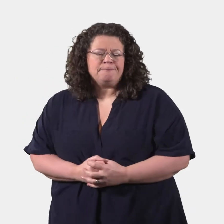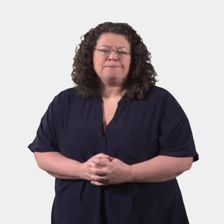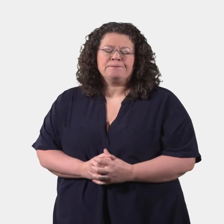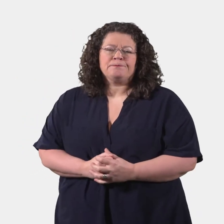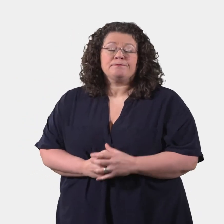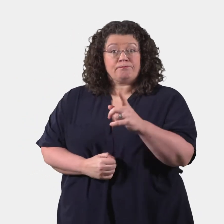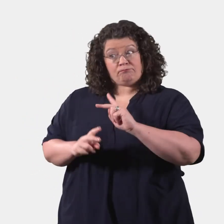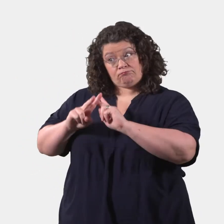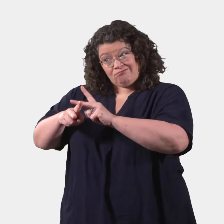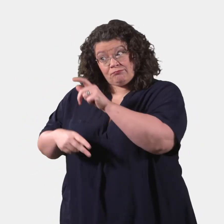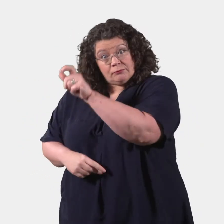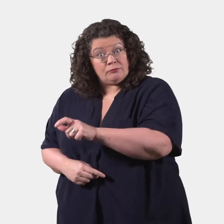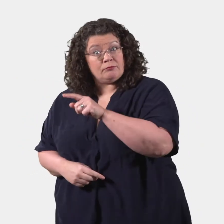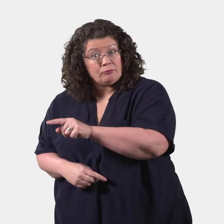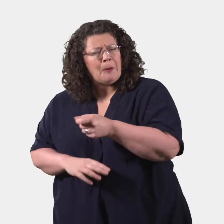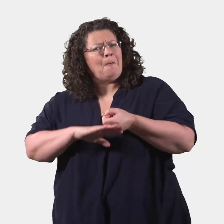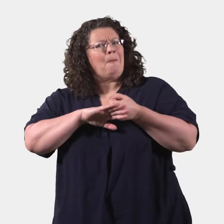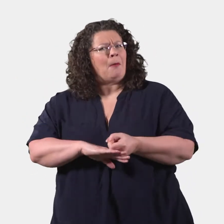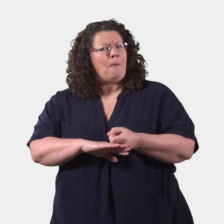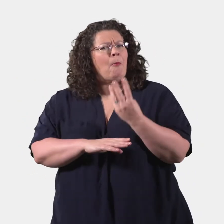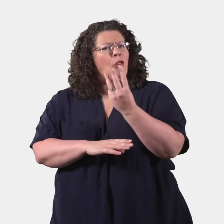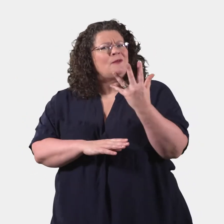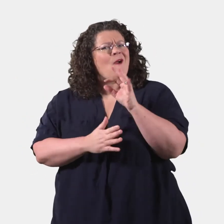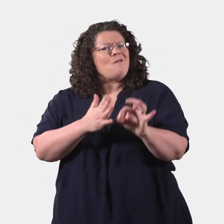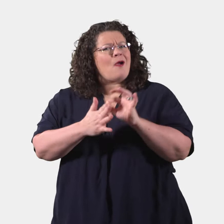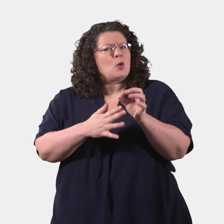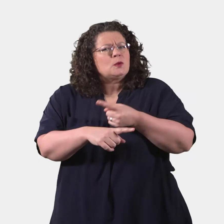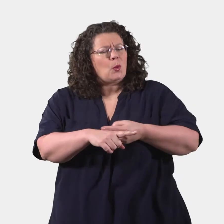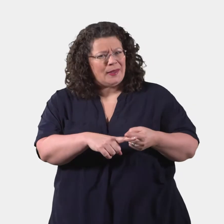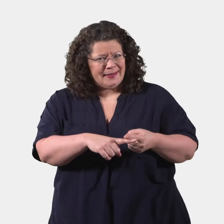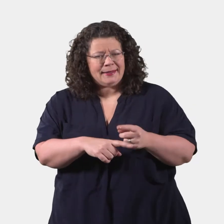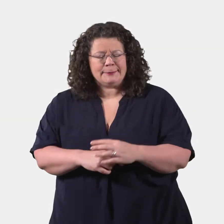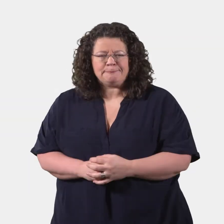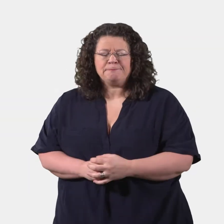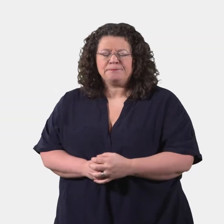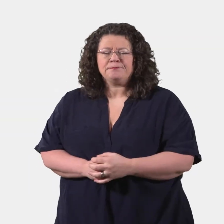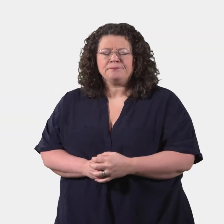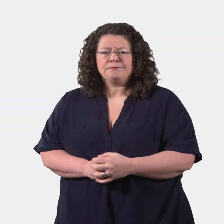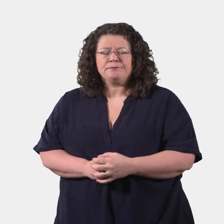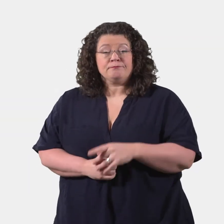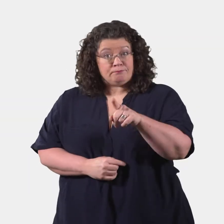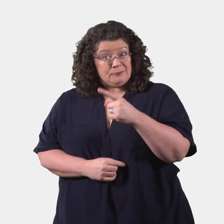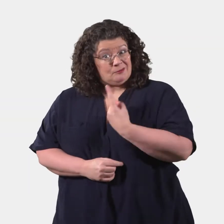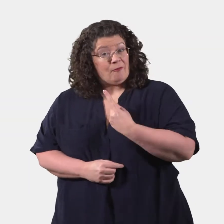Os ydych chi'n gofalu am y person hwnnw am o leiaf 35 awr yr wythnos,